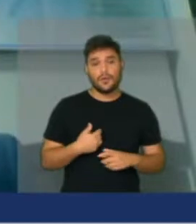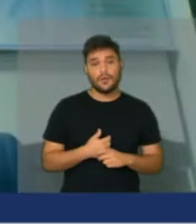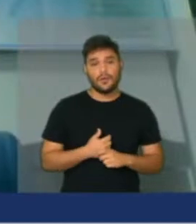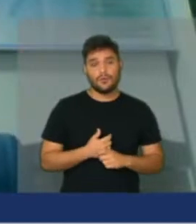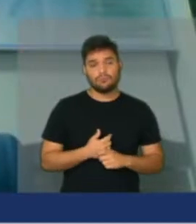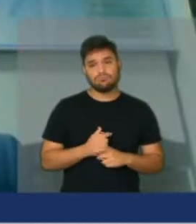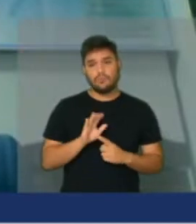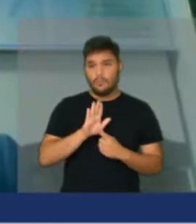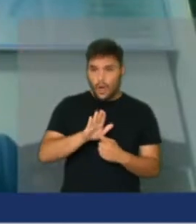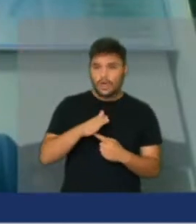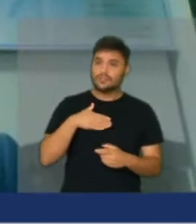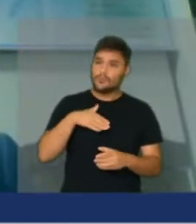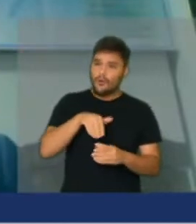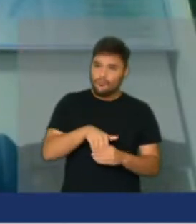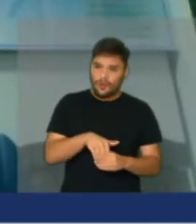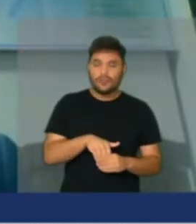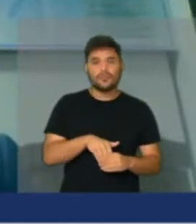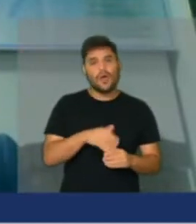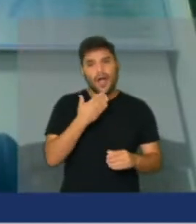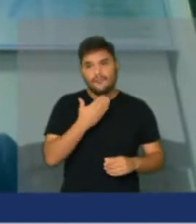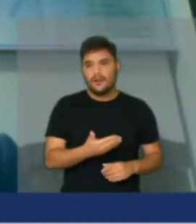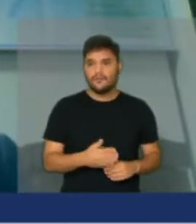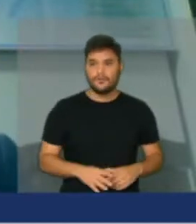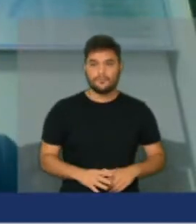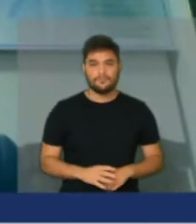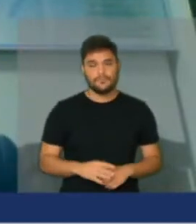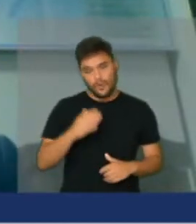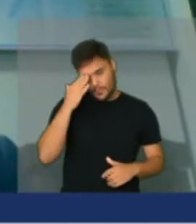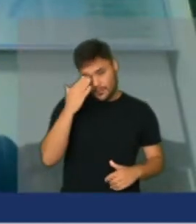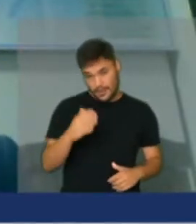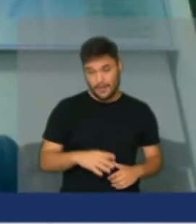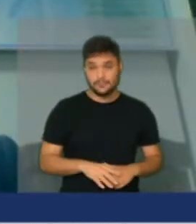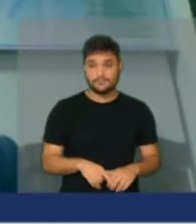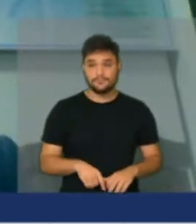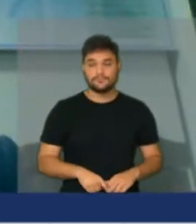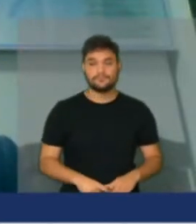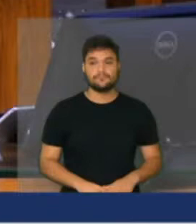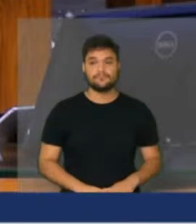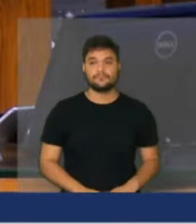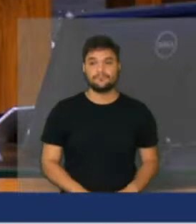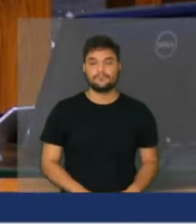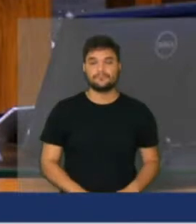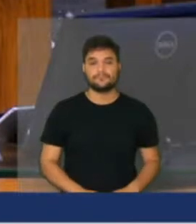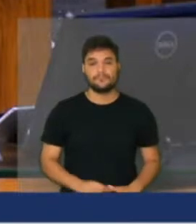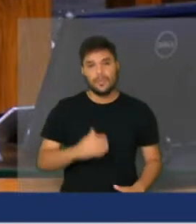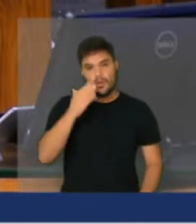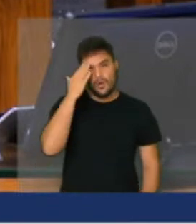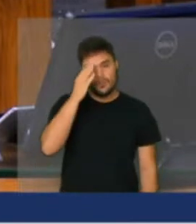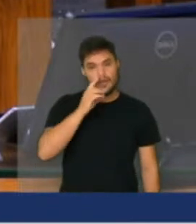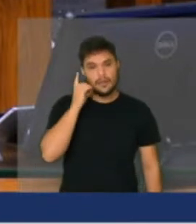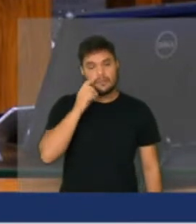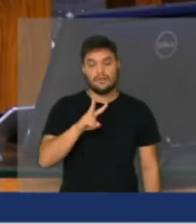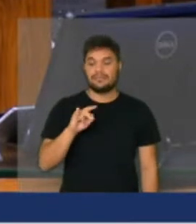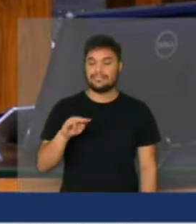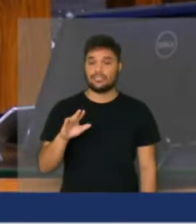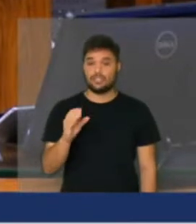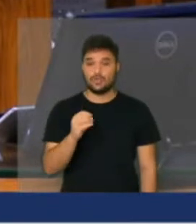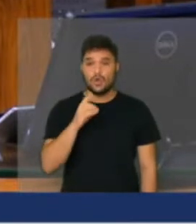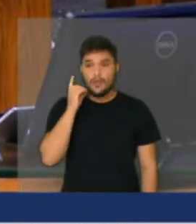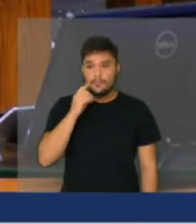OBRIGADO, PRESIDENTE. -- [PRESIDENTE]: OBRIGADO DEPUTADO VICENTINHO, DEPUTADO PEDRO UCZAI. DEPOIS DEPUTADA SORAIA MANATO. -- [DEPUTADO]: SENHOR